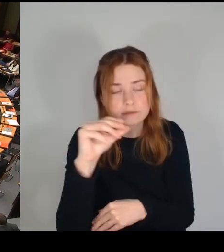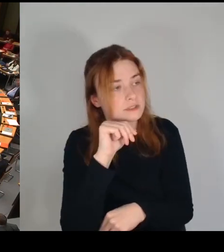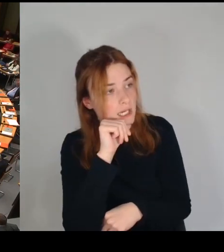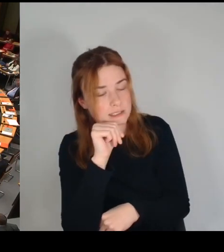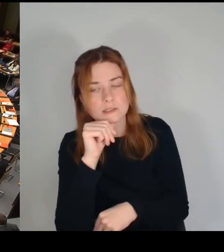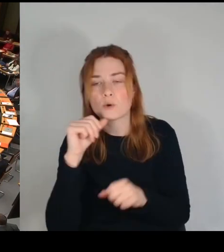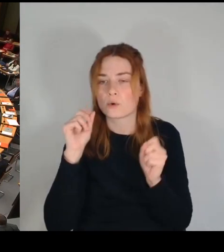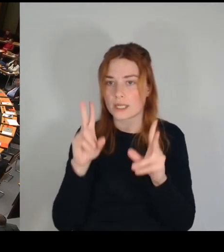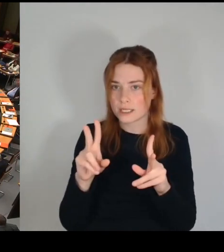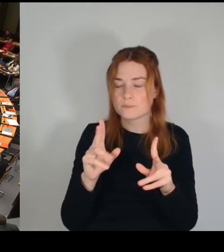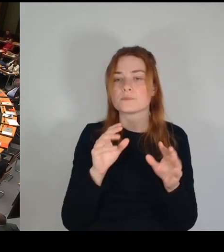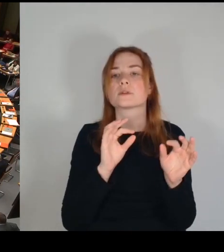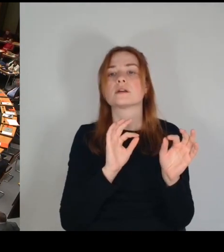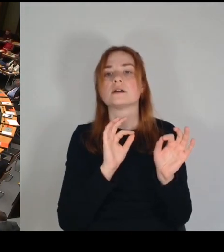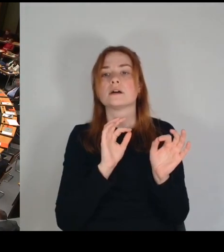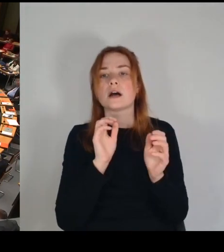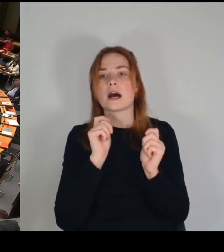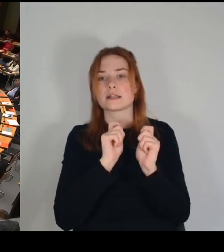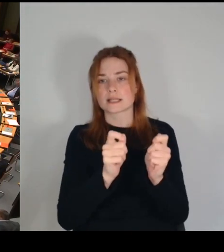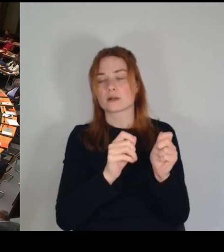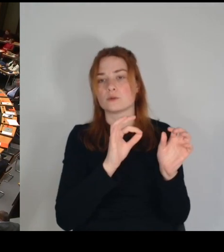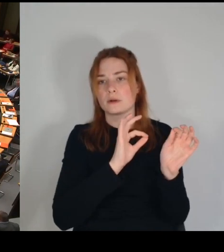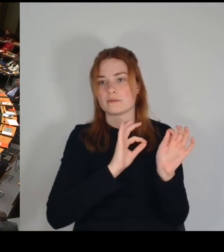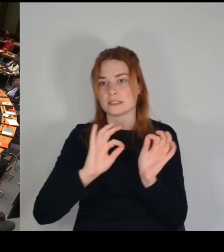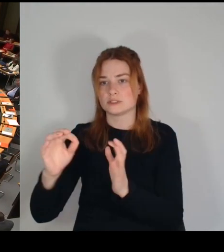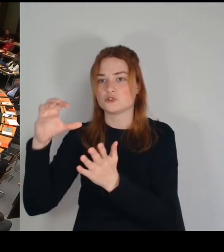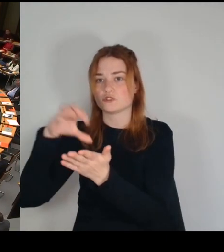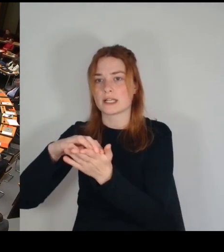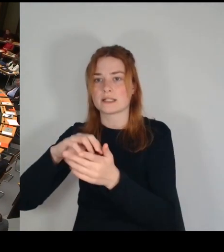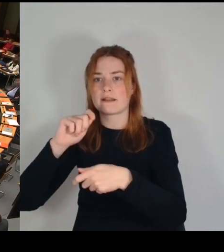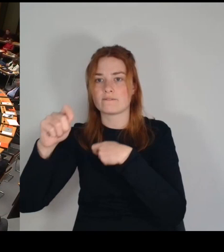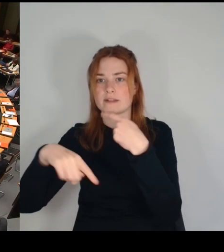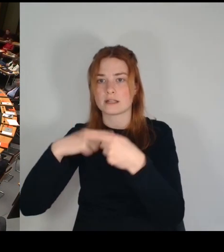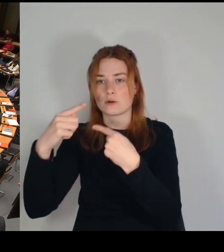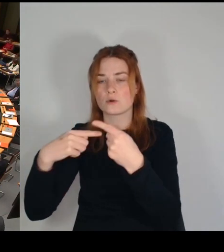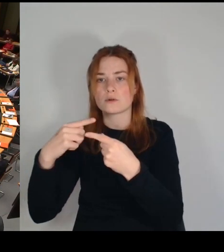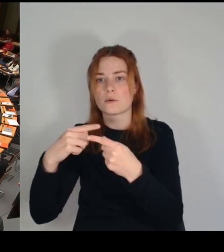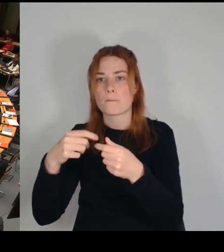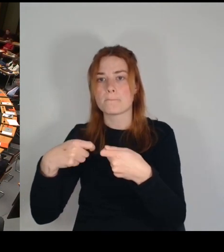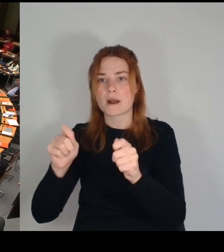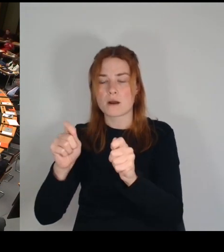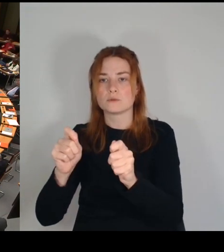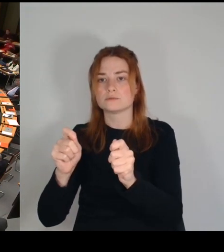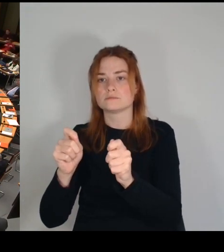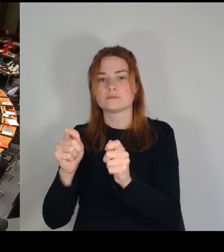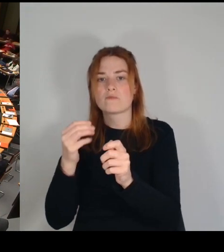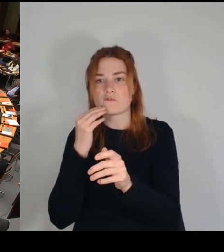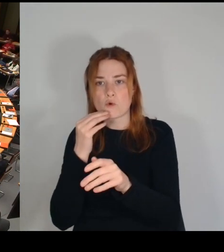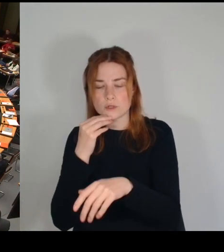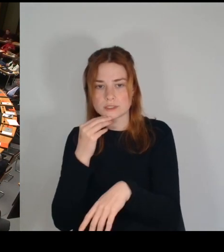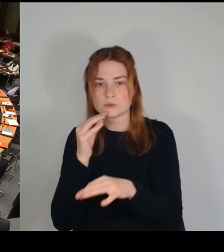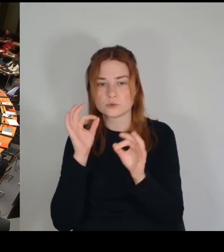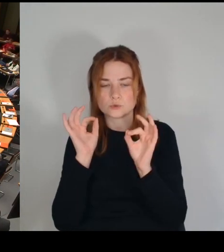Bauen und Wohnen. Widerspruch dazu höre ich nicht. Dann verfahren wir so und kommen jetzt zu den geheimen verbundenen Wahlen. Dazu rufe ich auf den